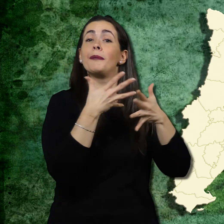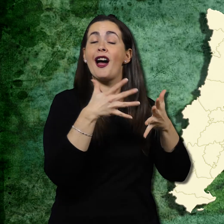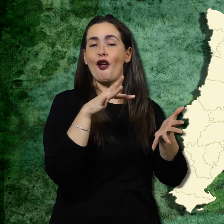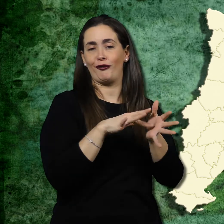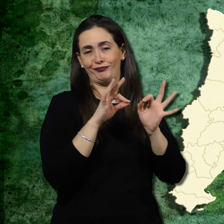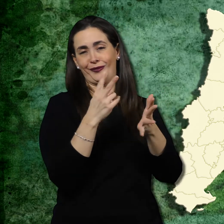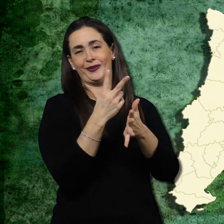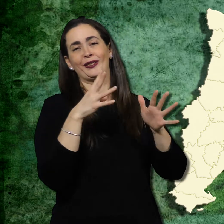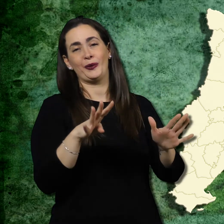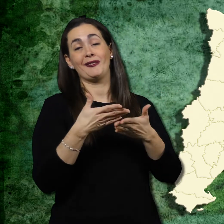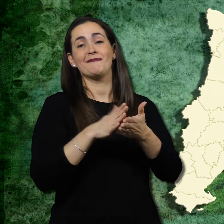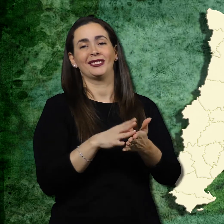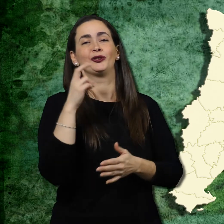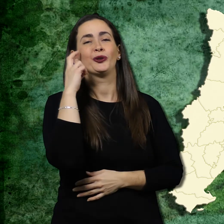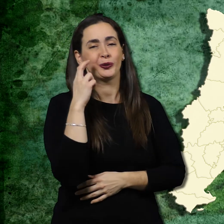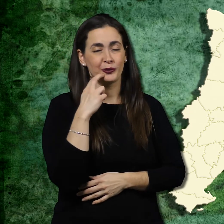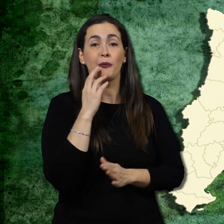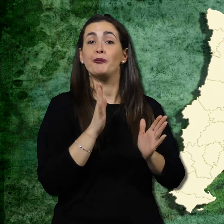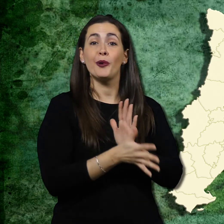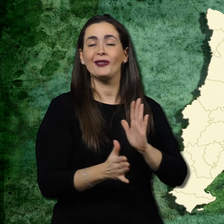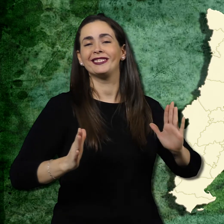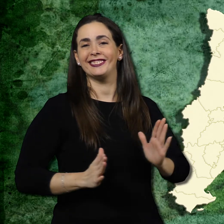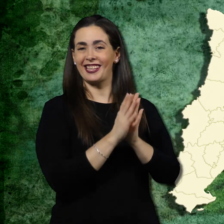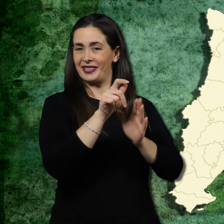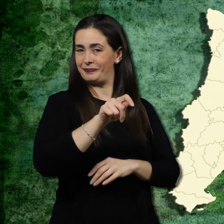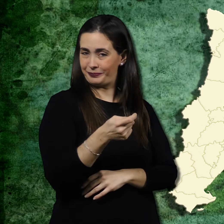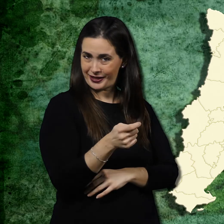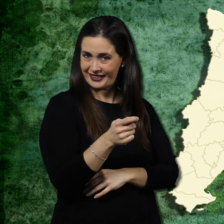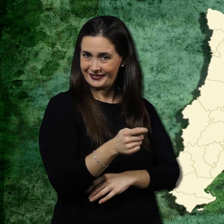Festa major: al voltant de Sant Pere (29 de juny).